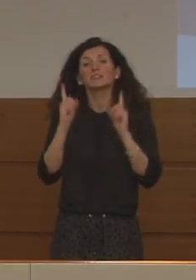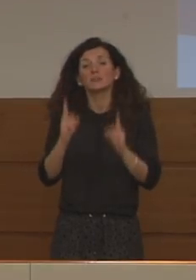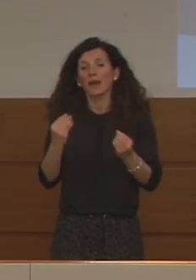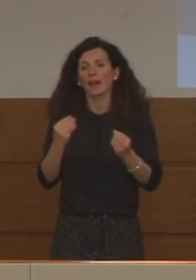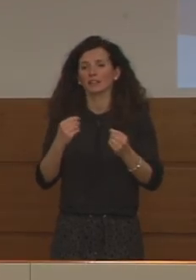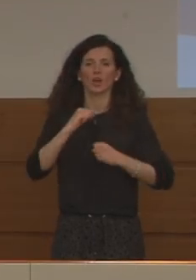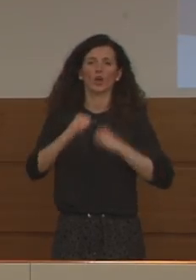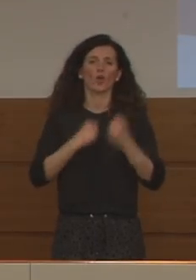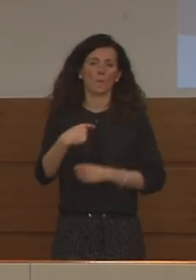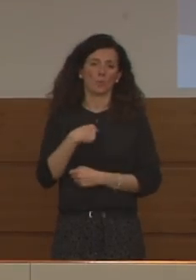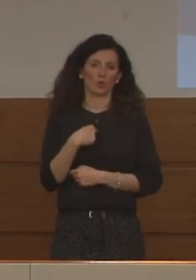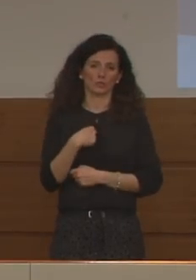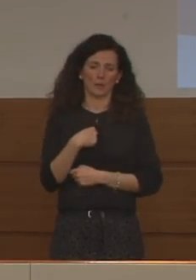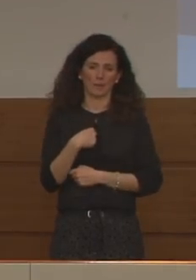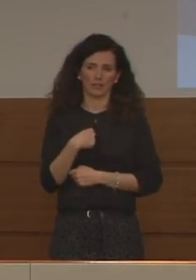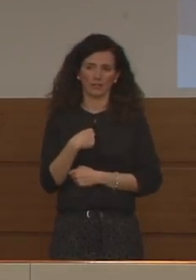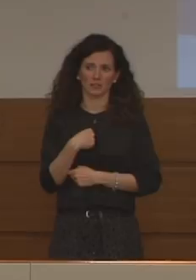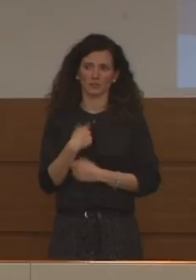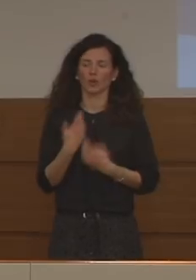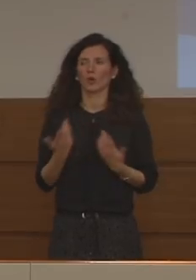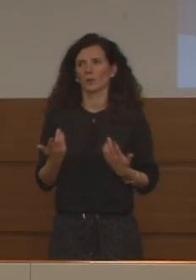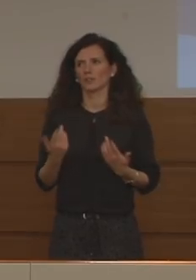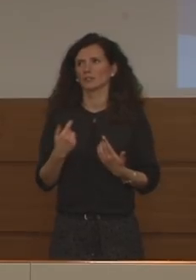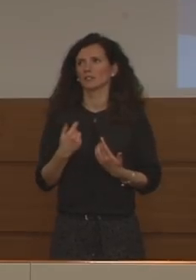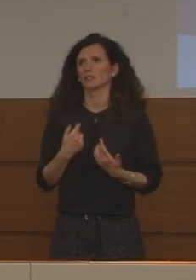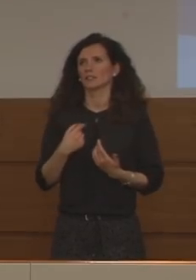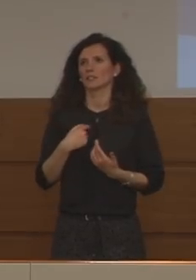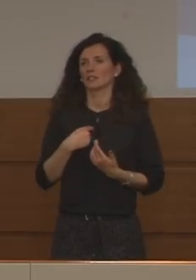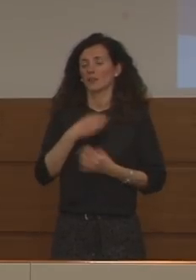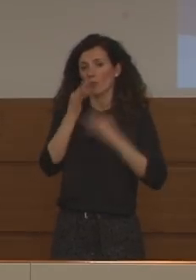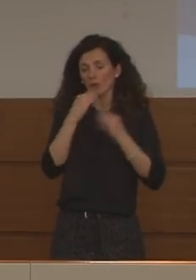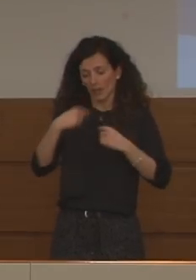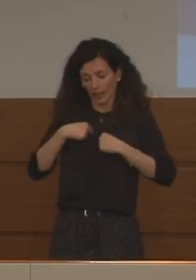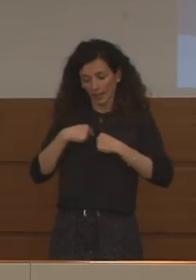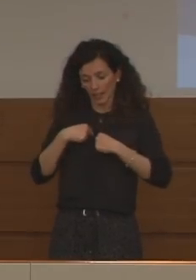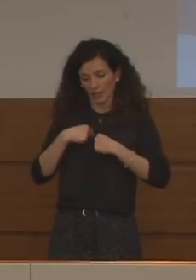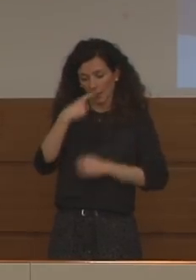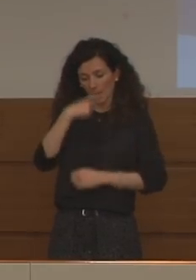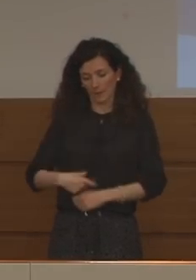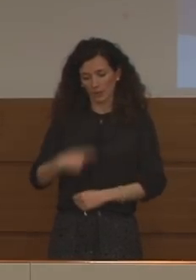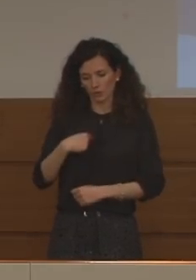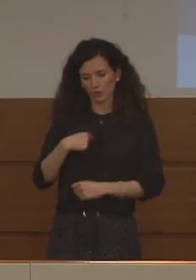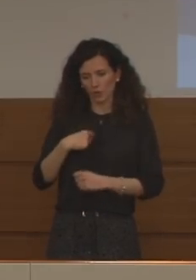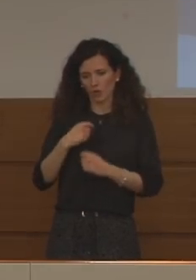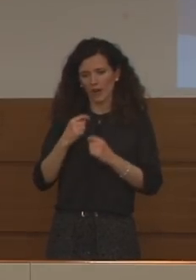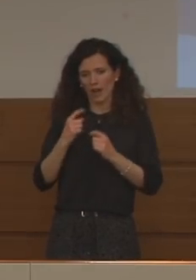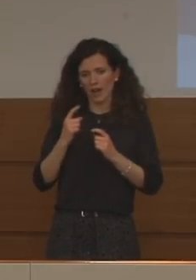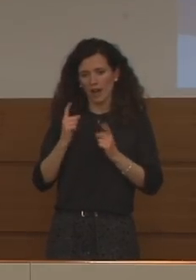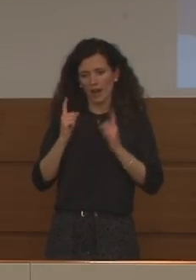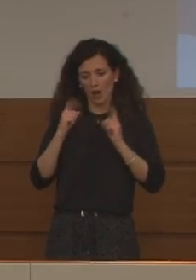modo credo siamo un pò anche artefici di come modelleremo la curva, come si